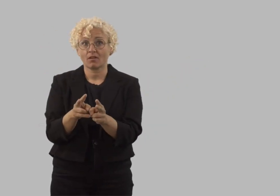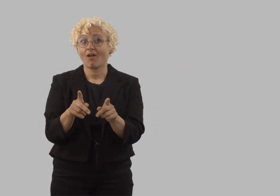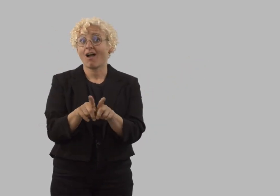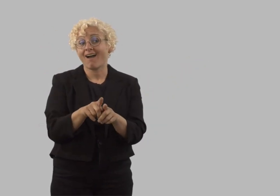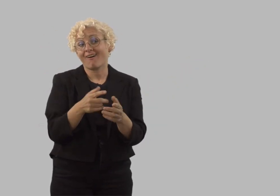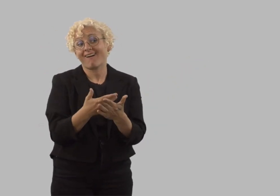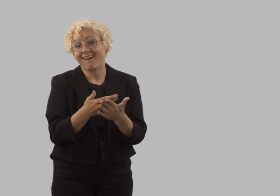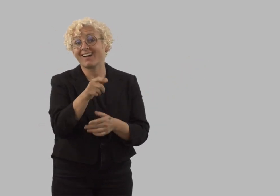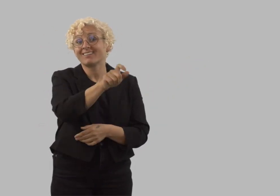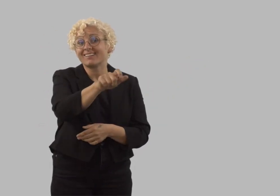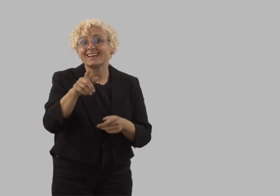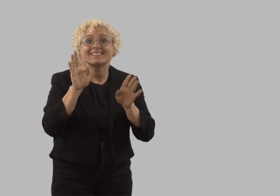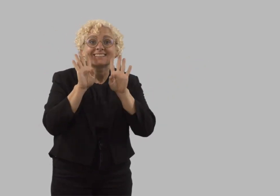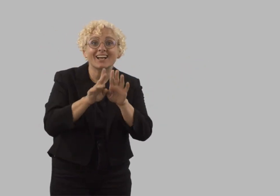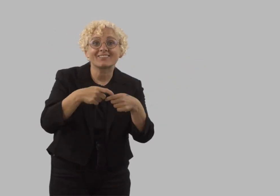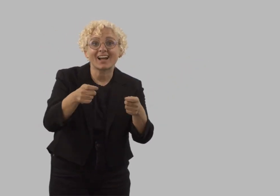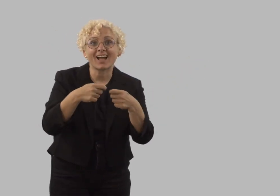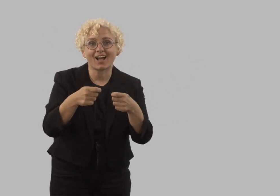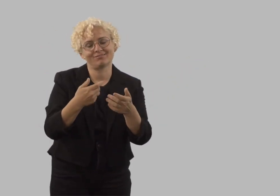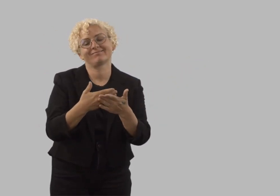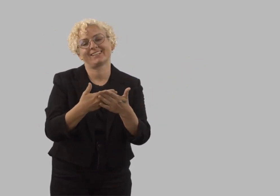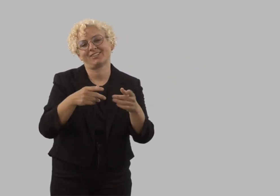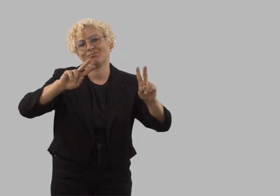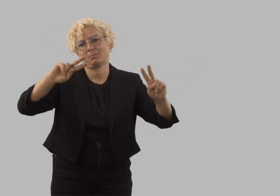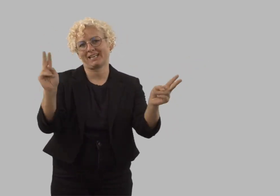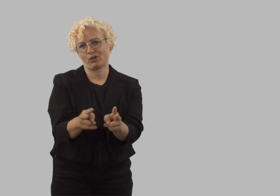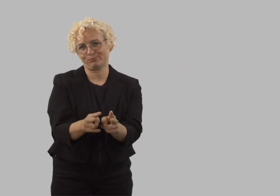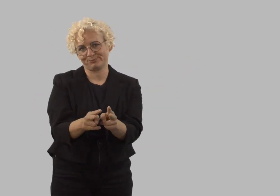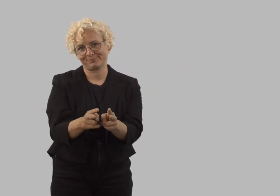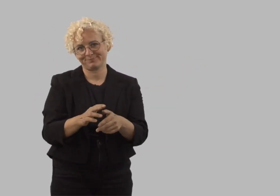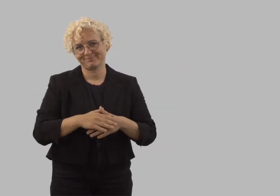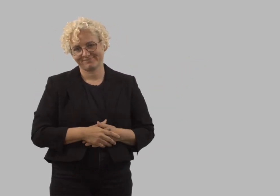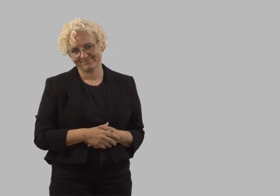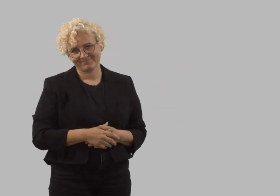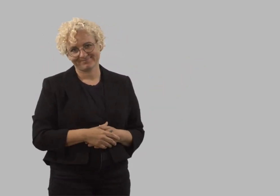Auch das Kolporteurswesen hat sich stark reduziert.